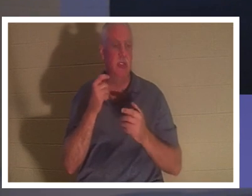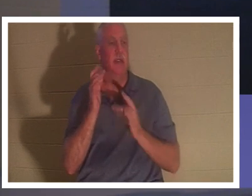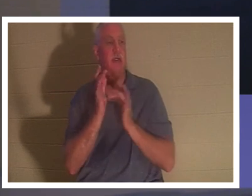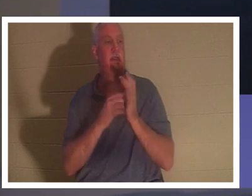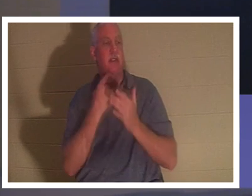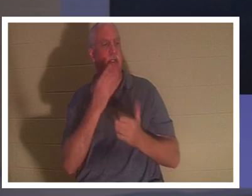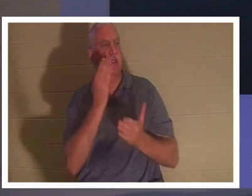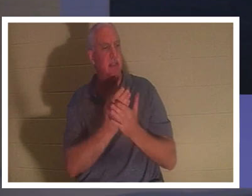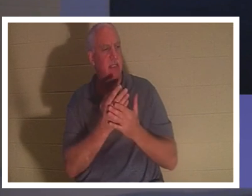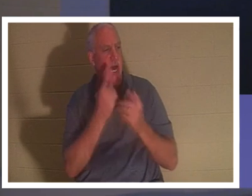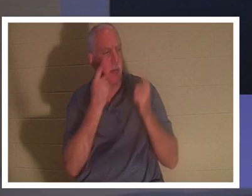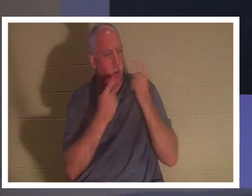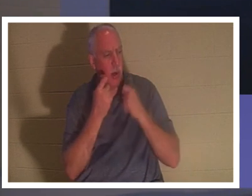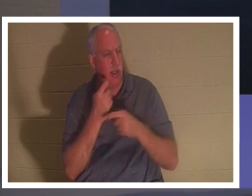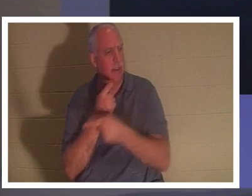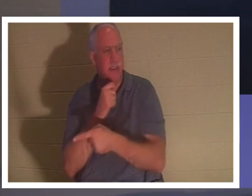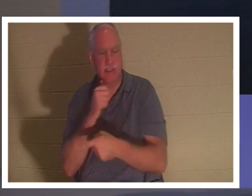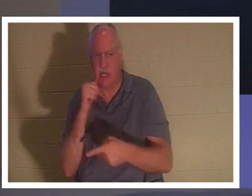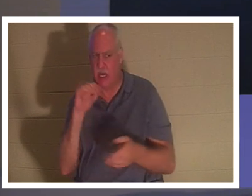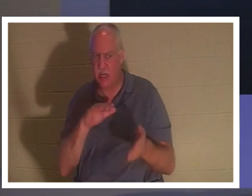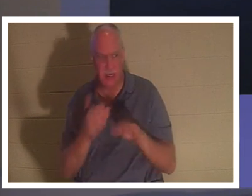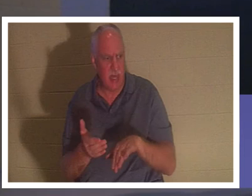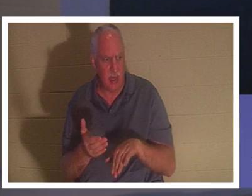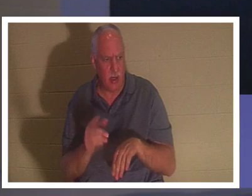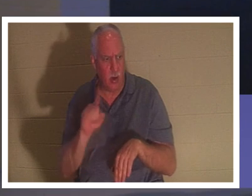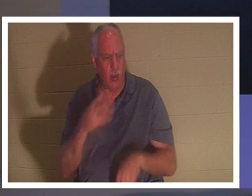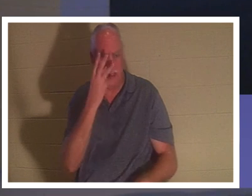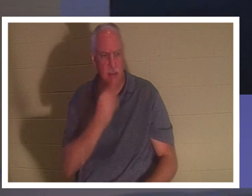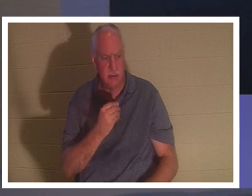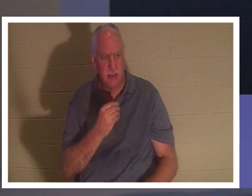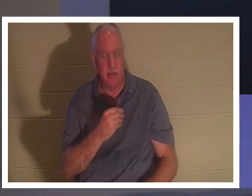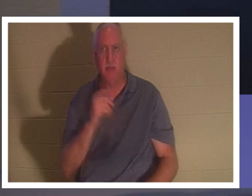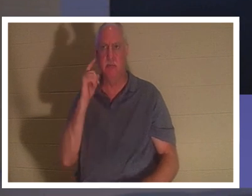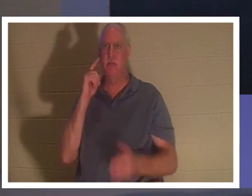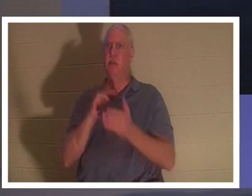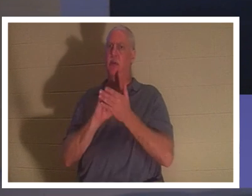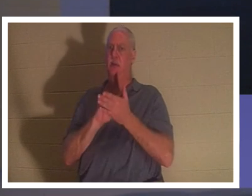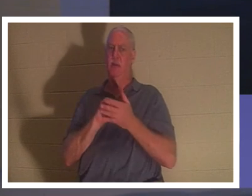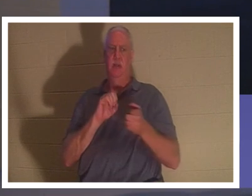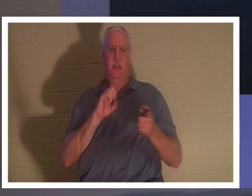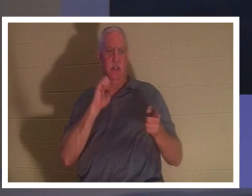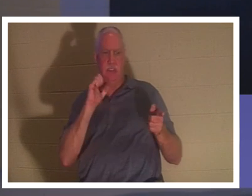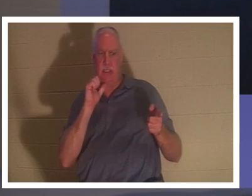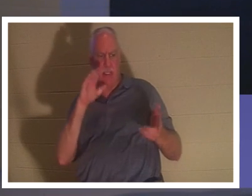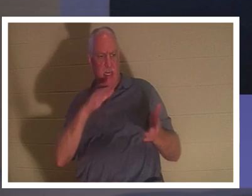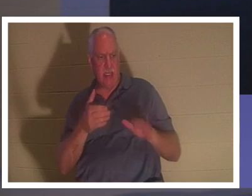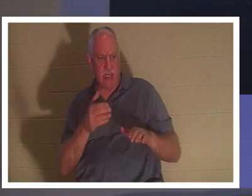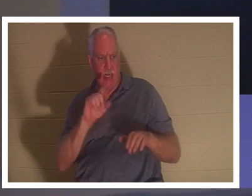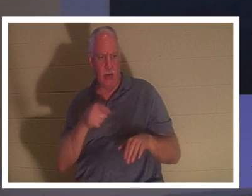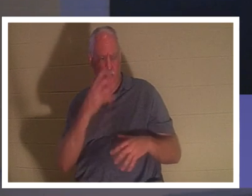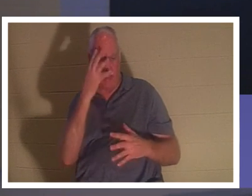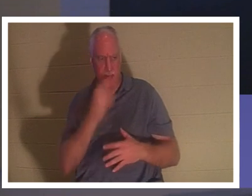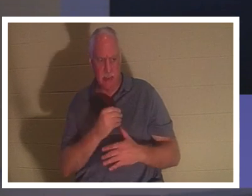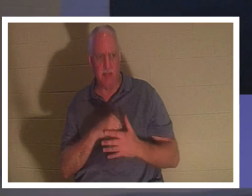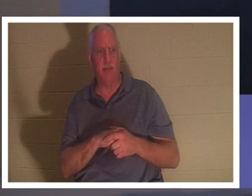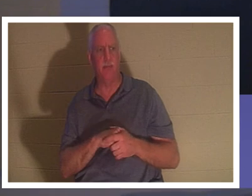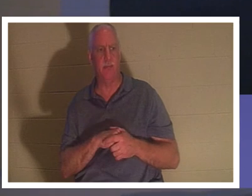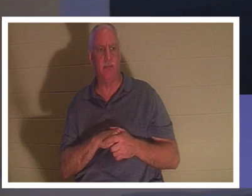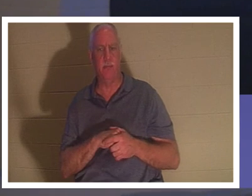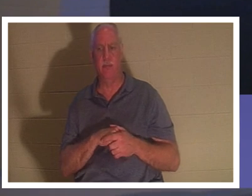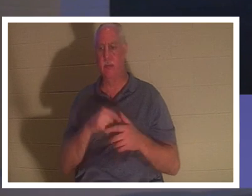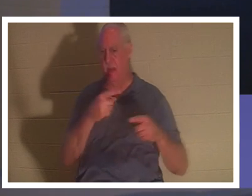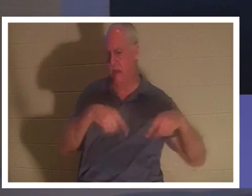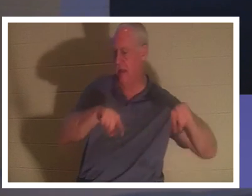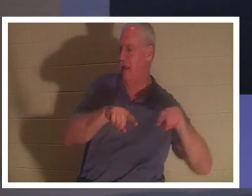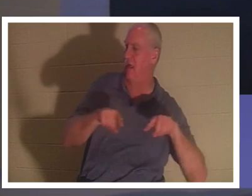она не умерла, но спит». Обратите внимание, что она не мертва, а спит. «Они смеялись над Ним, зная,